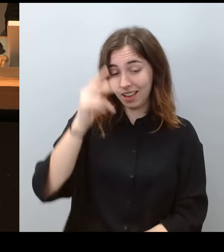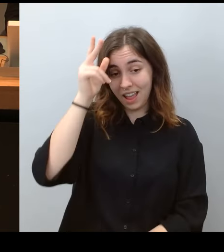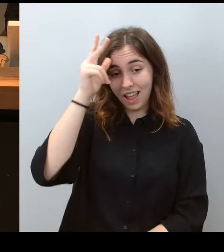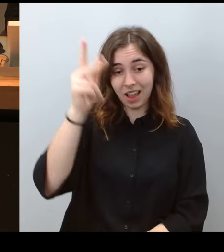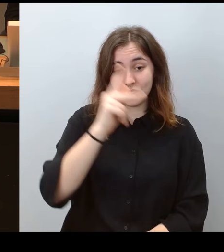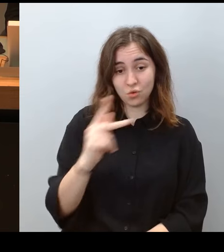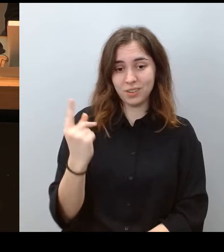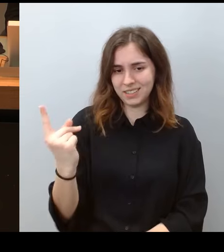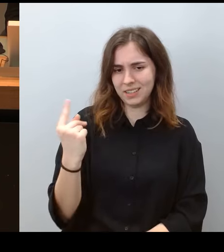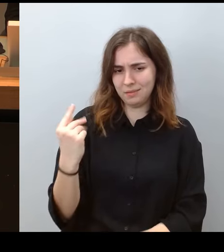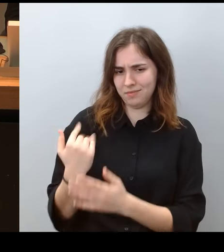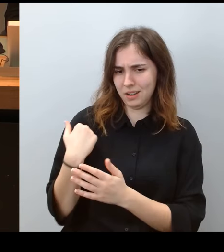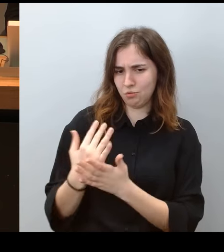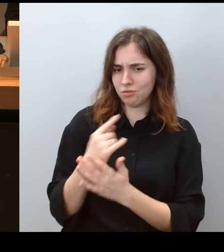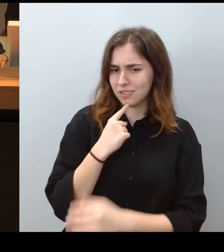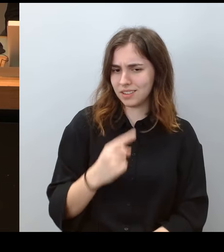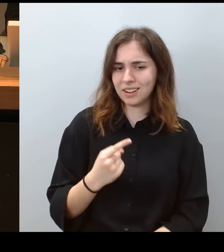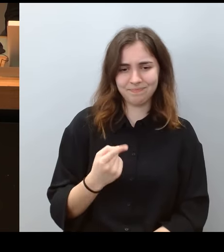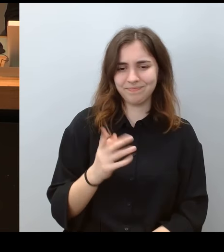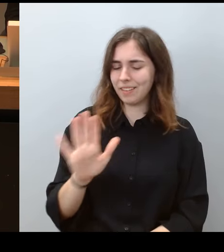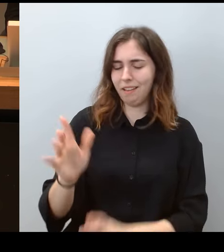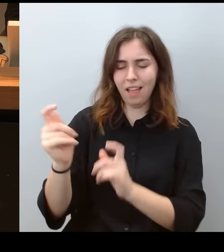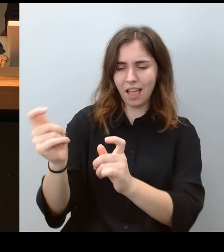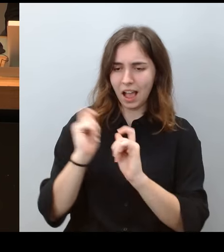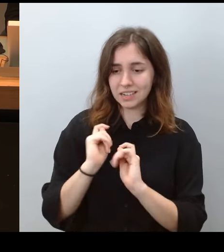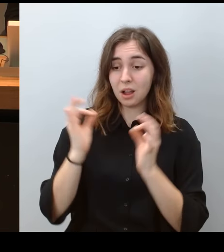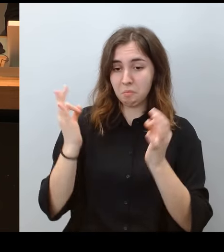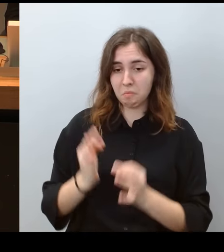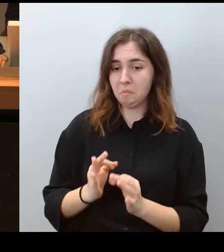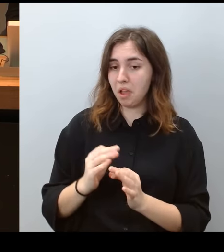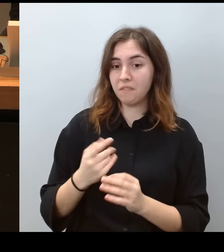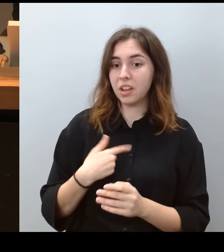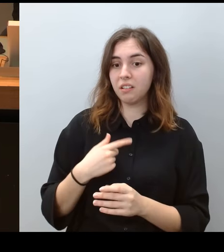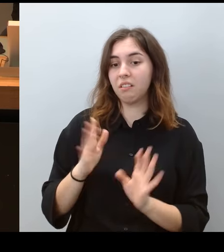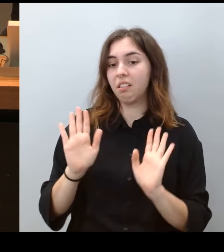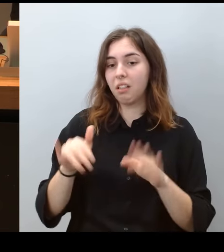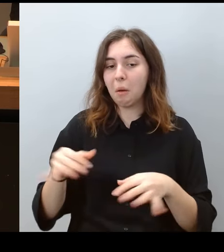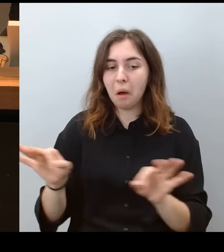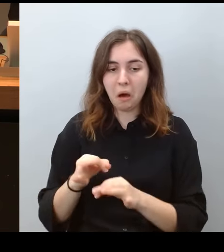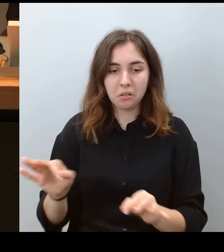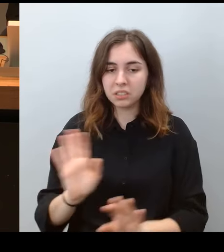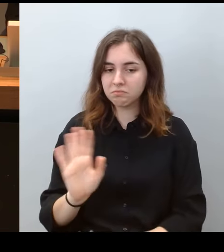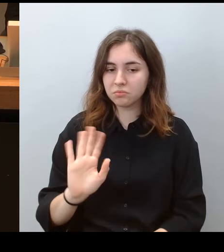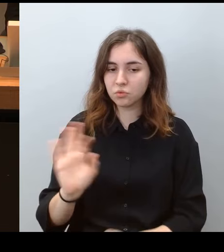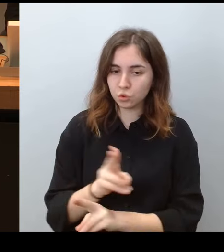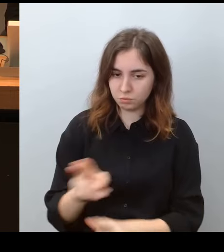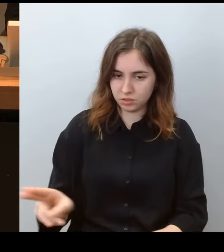Ihr Antrag ist nicht überflüssig. Die Diskussion haben wir aber vorangetrieben und Sie waren genauso